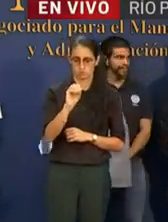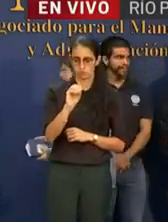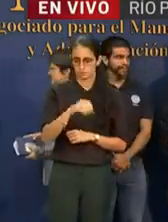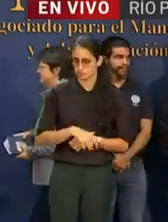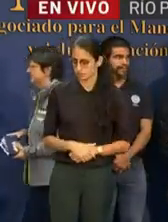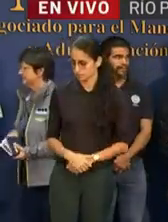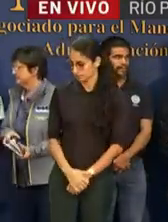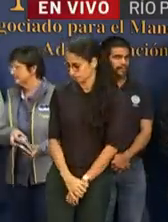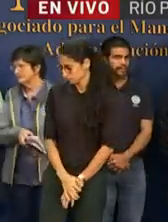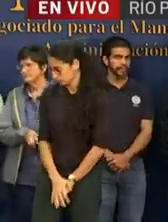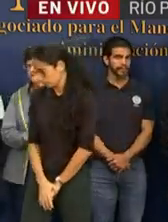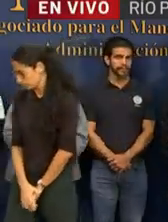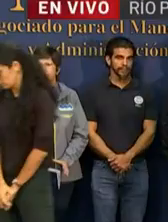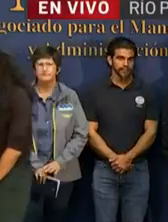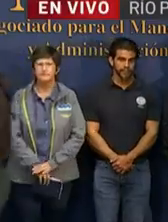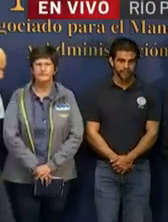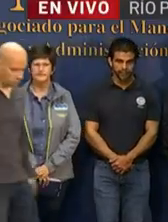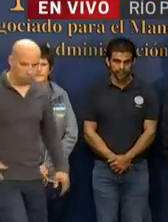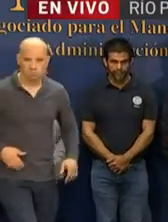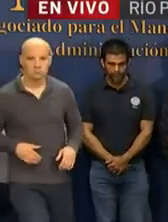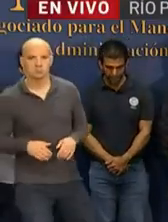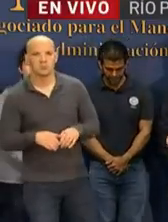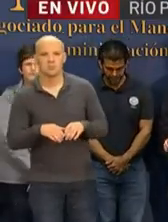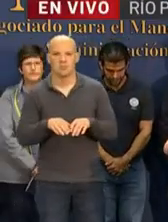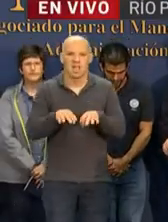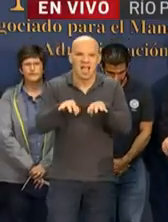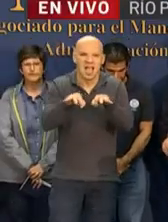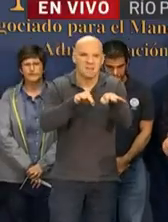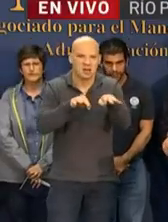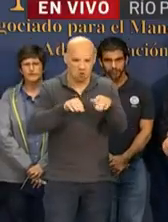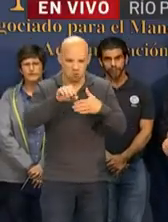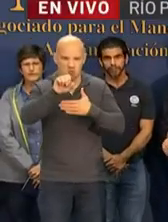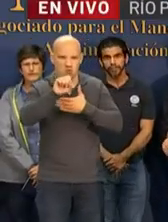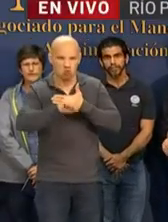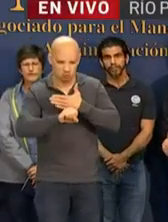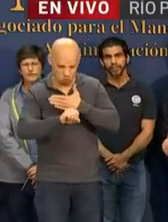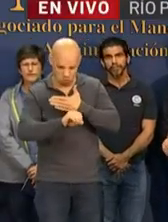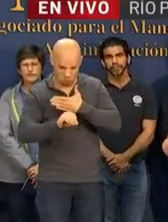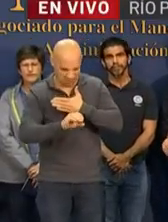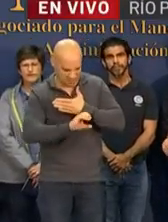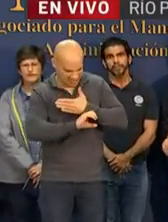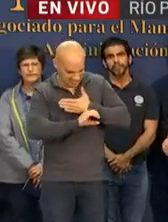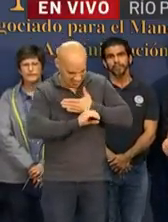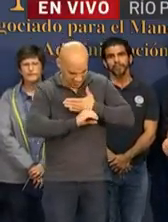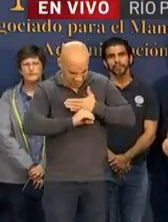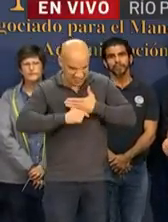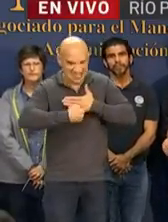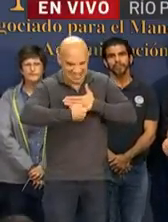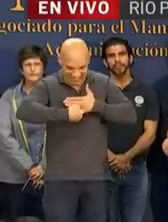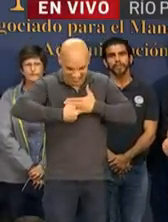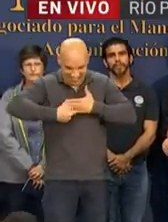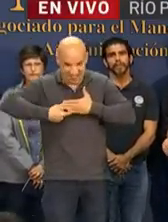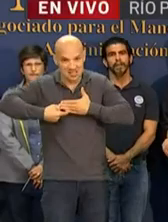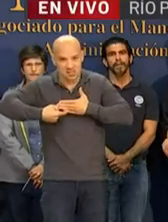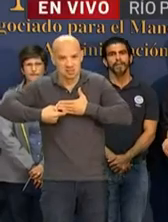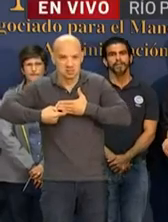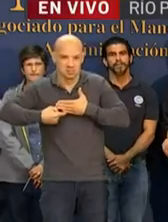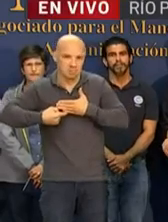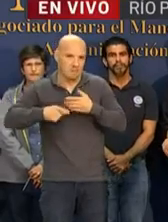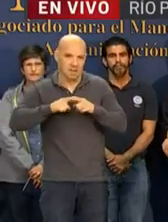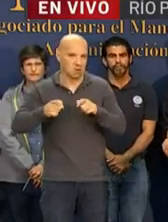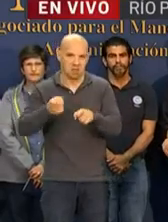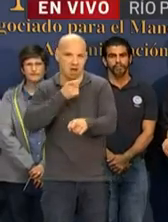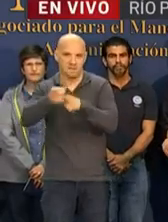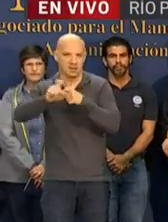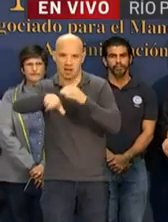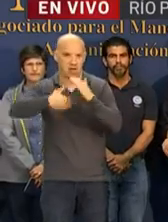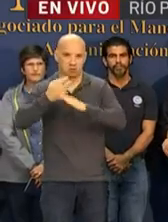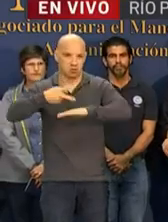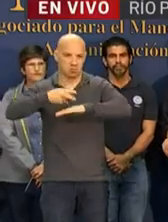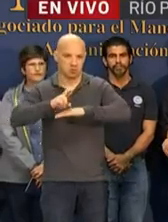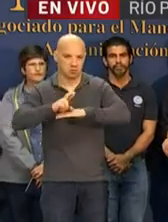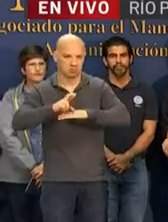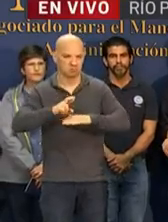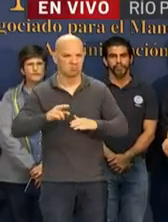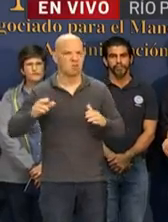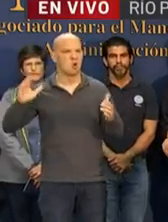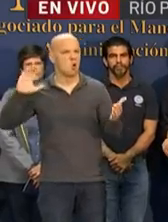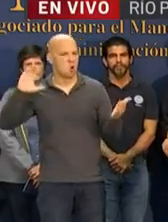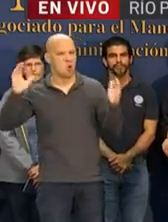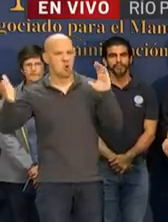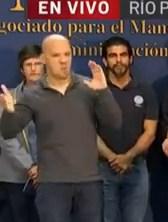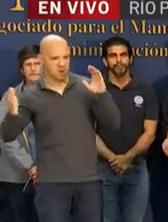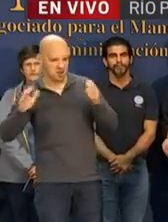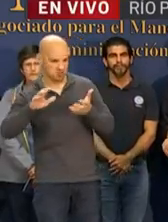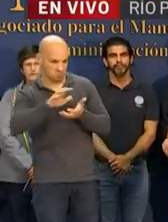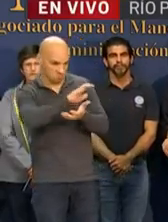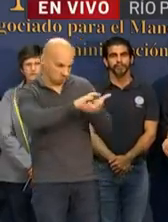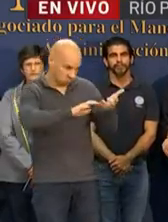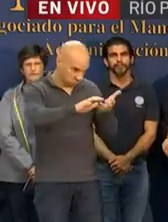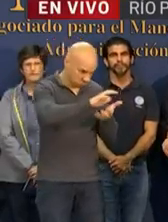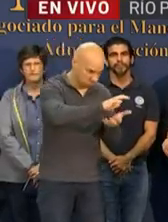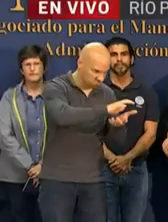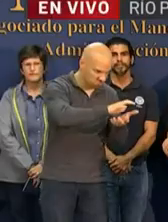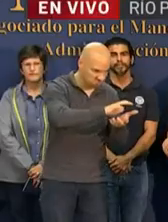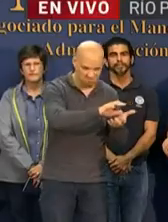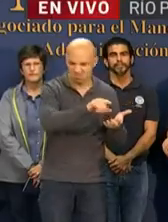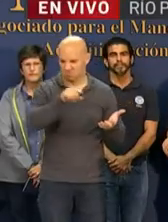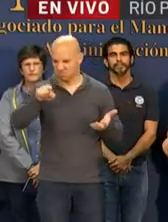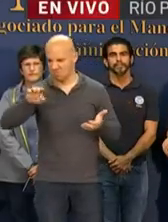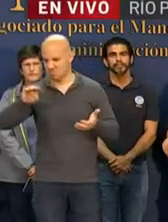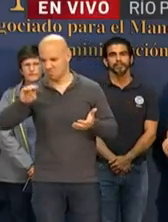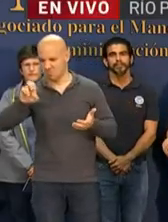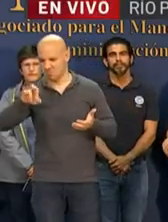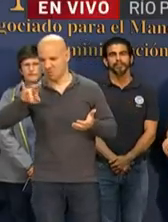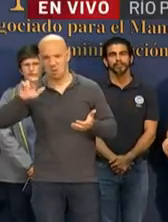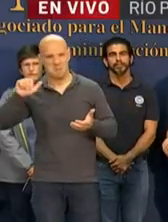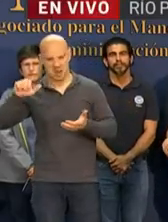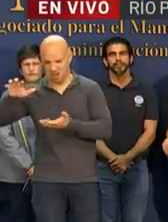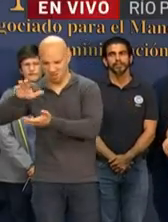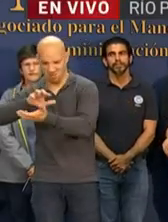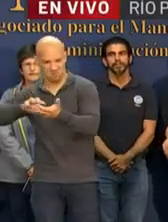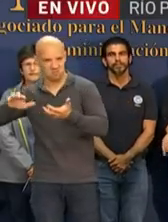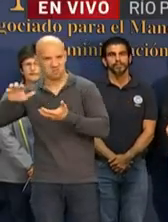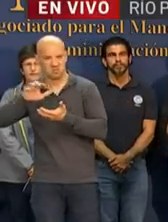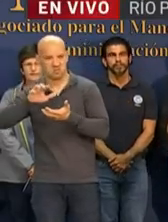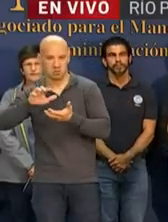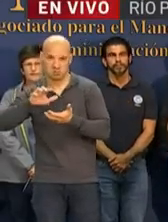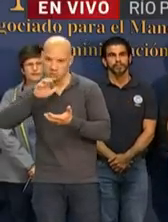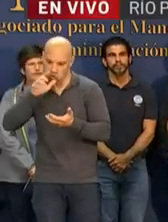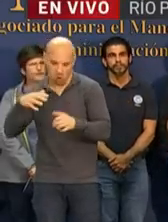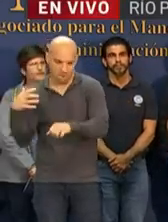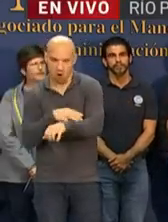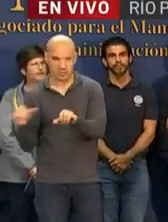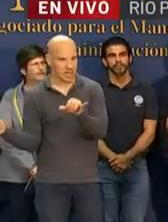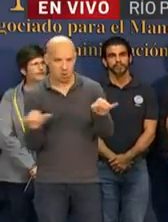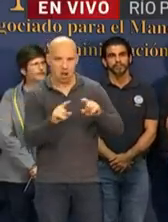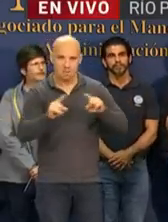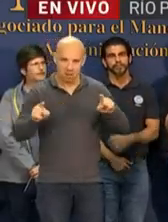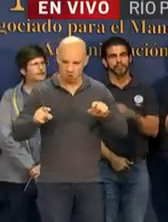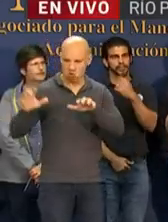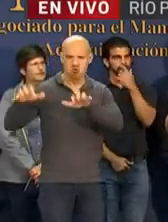MÁS DE 1 MILLONES DE DÓLARES.